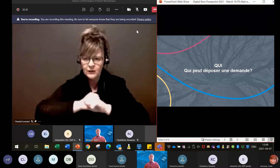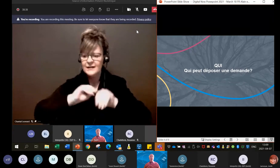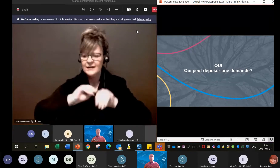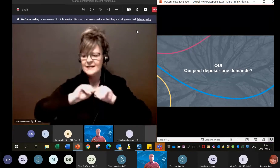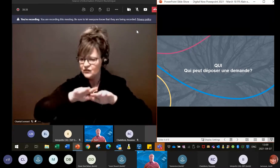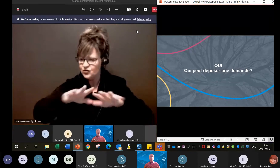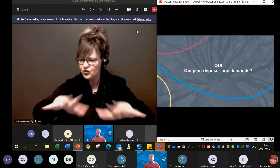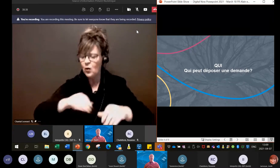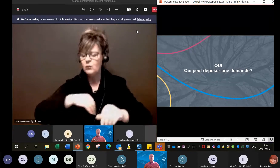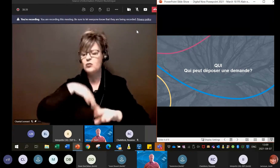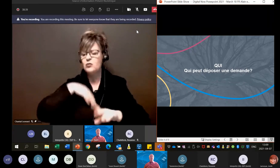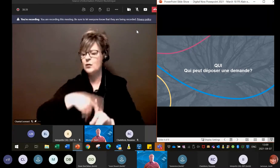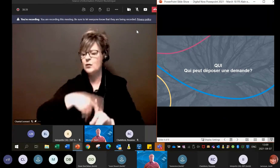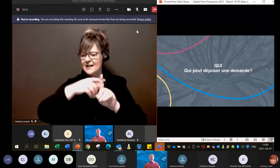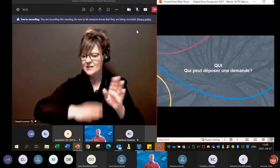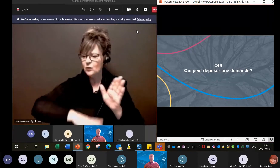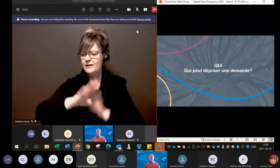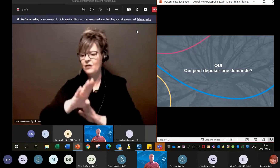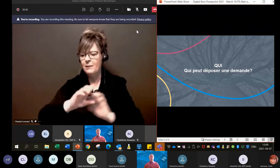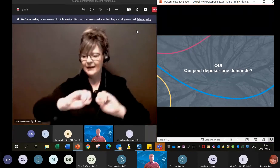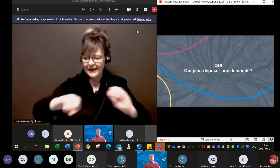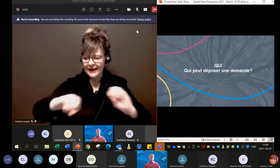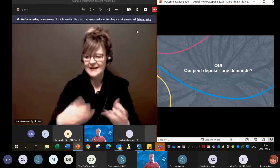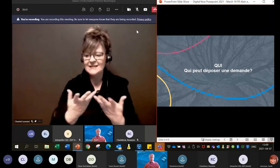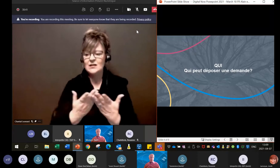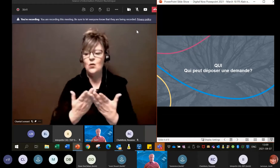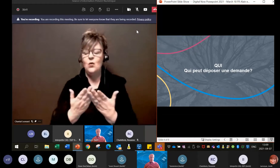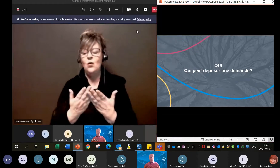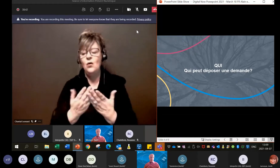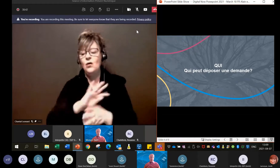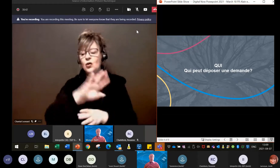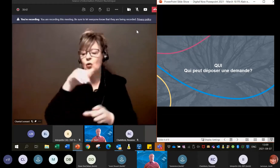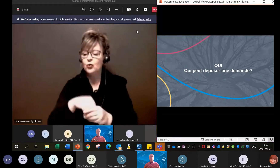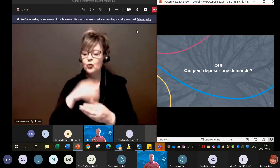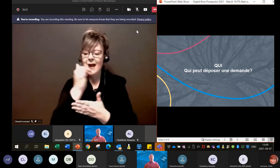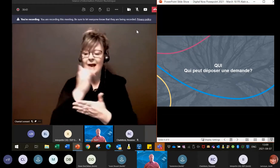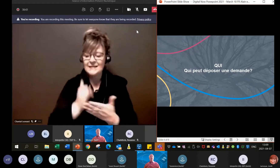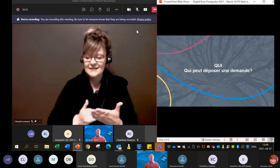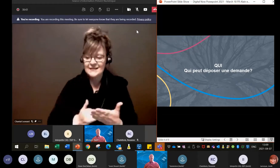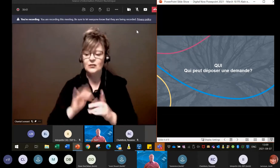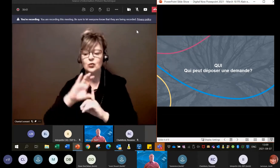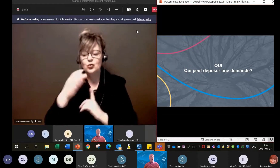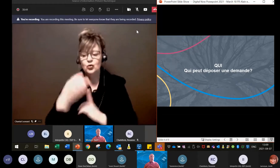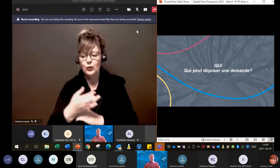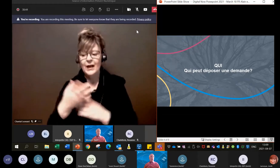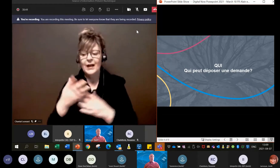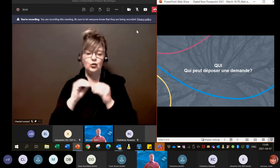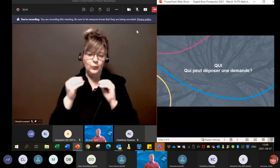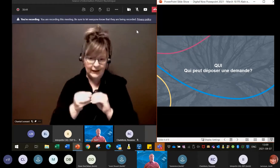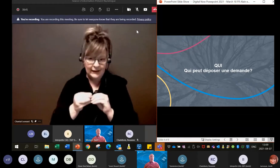contenus artistiques et culturels